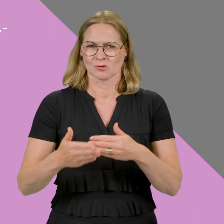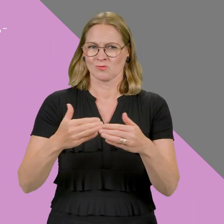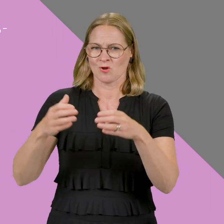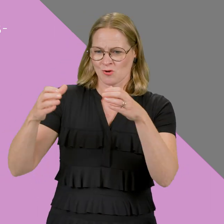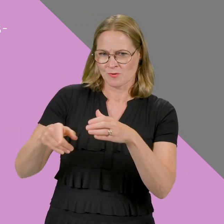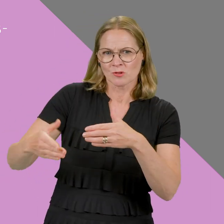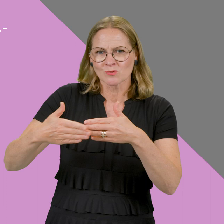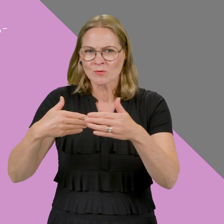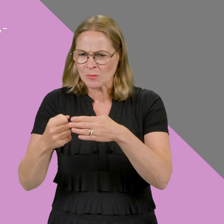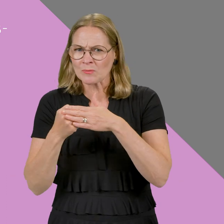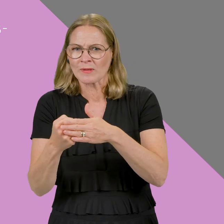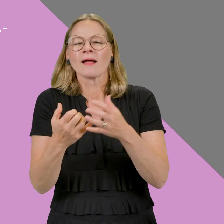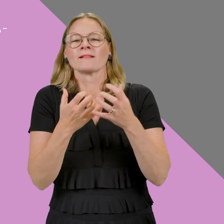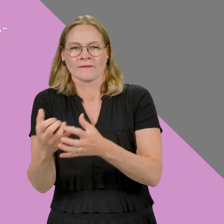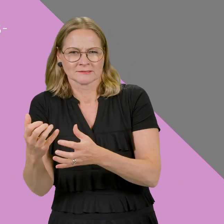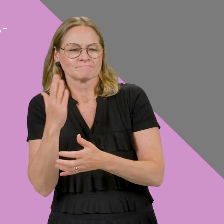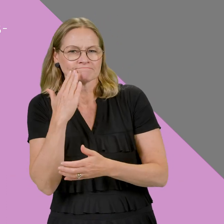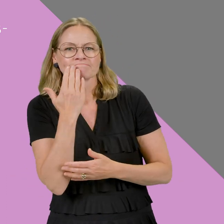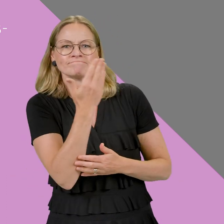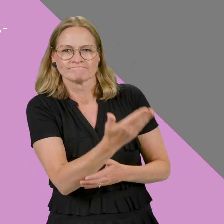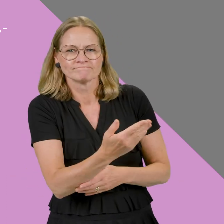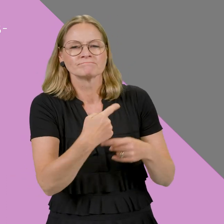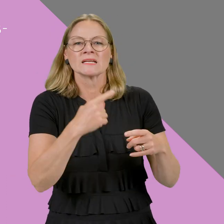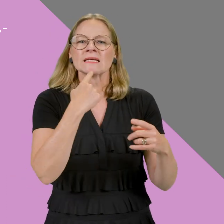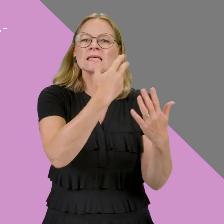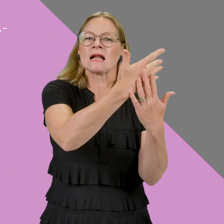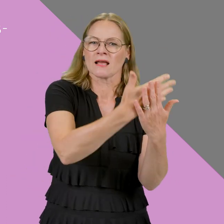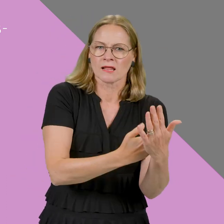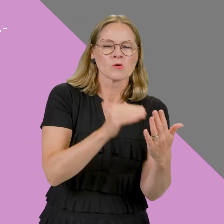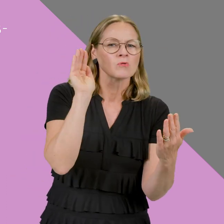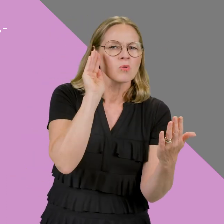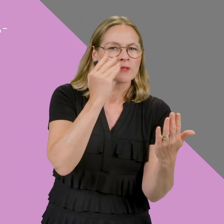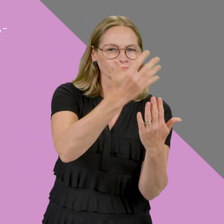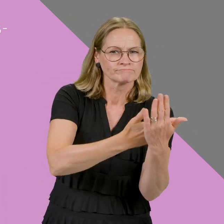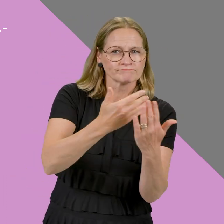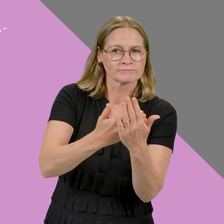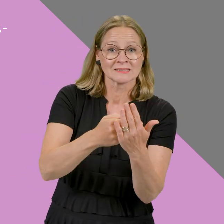Työryhmä on pyytänyt kirjallisia kuulemisia työnsä tueksi, -